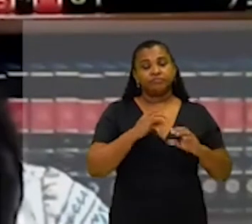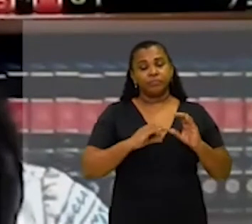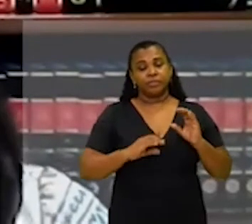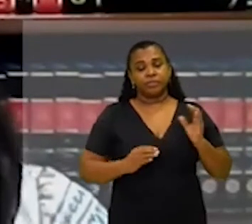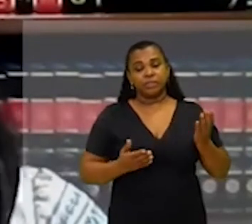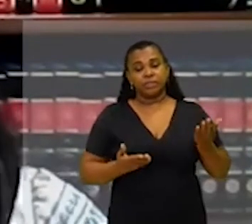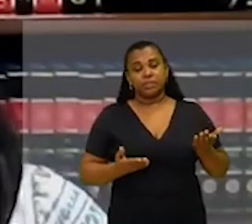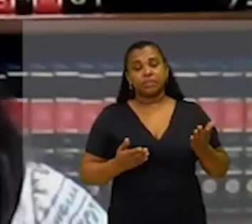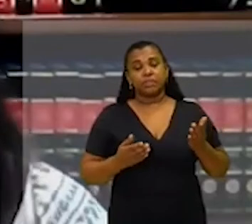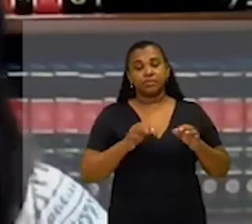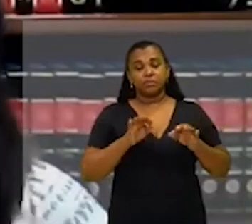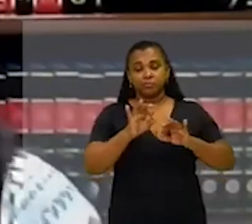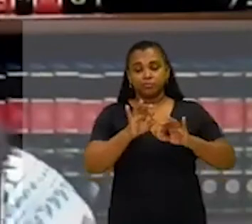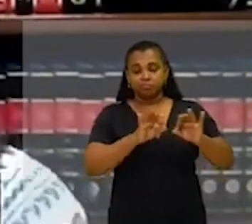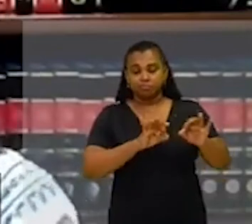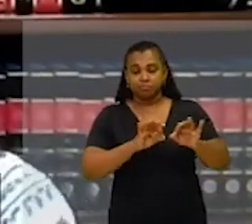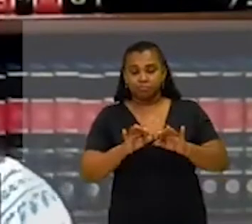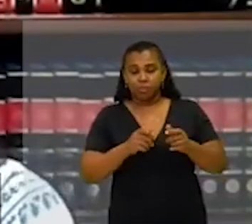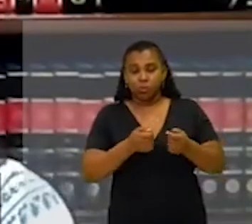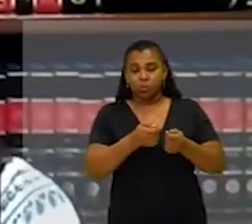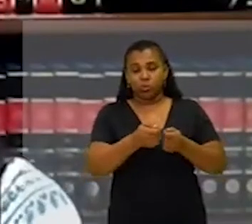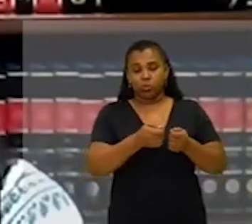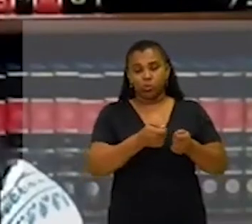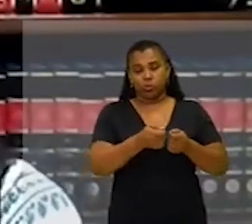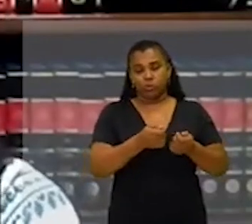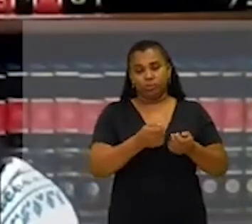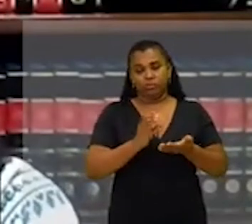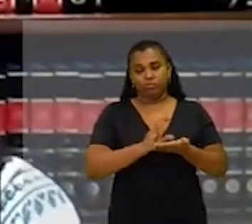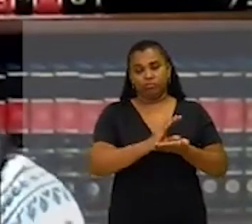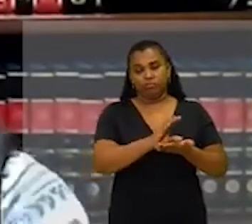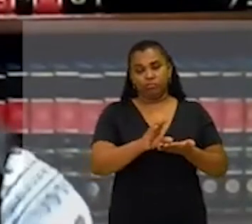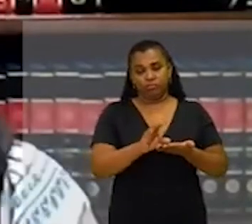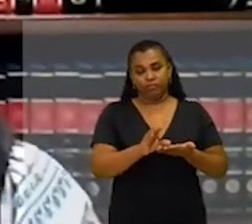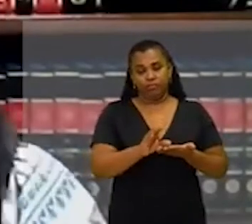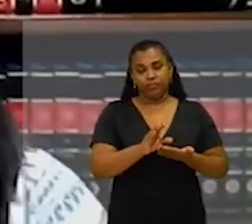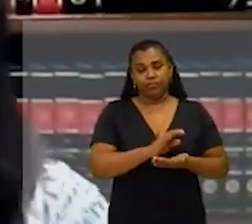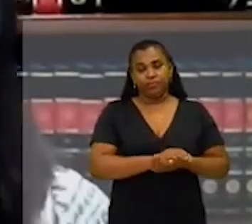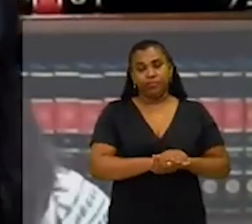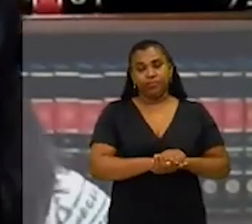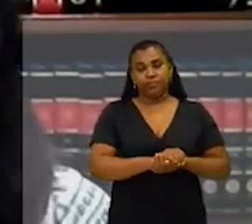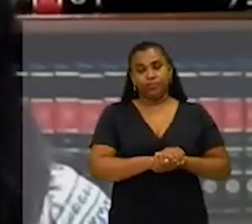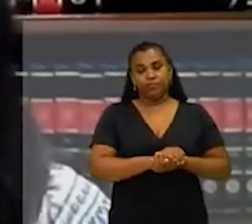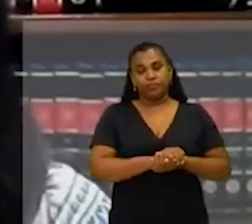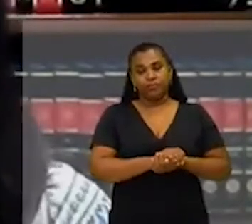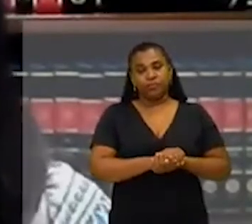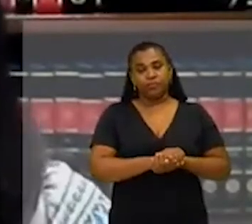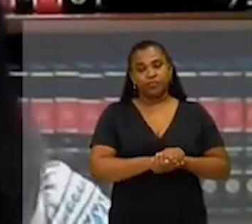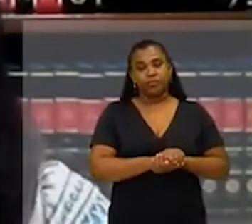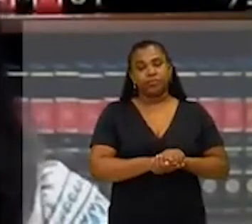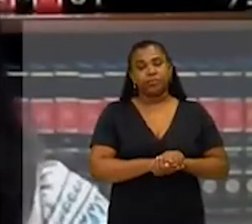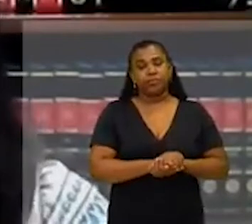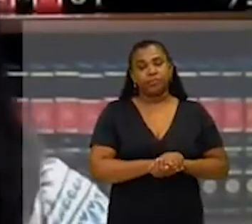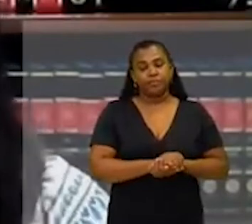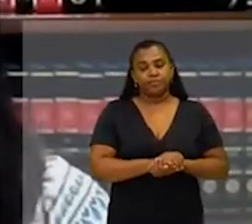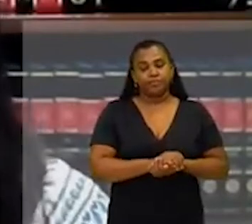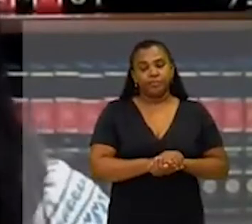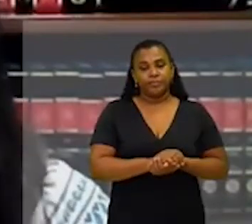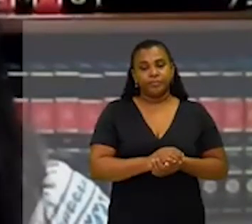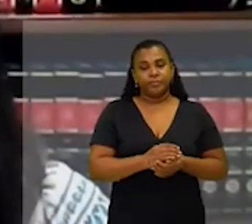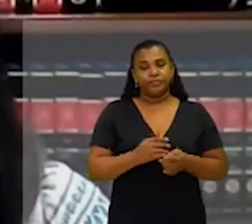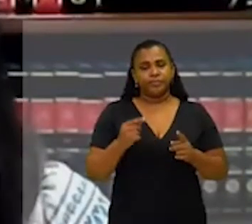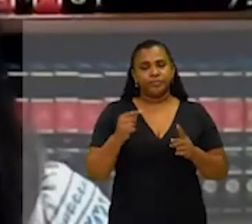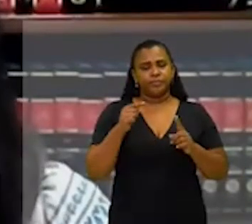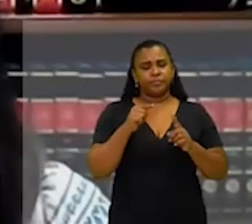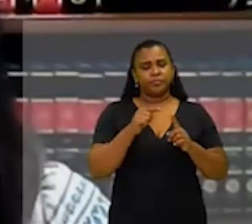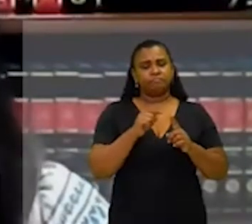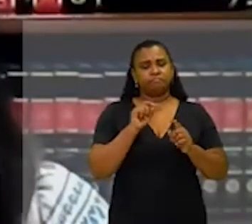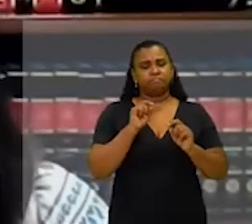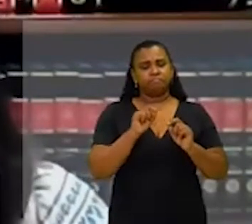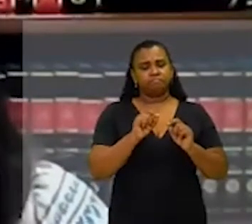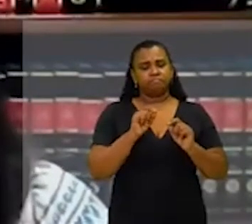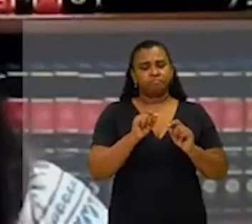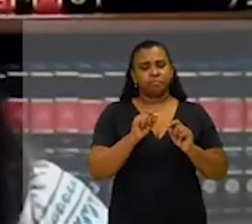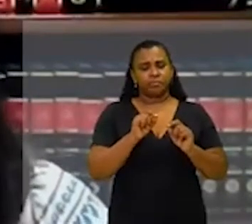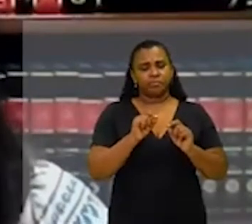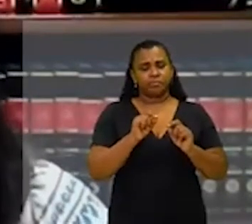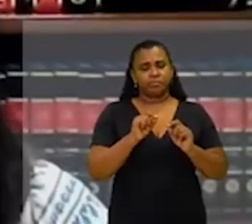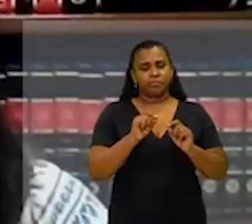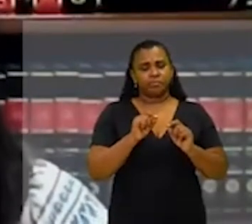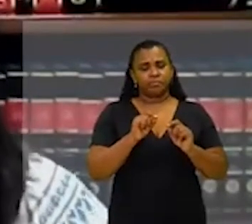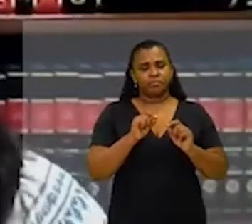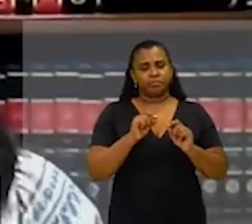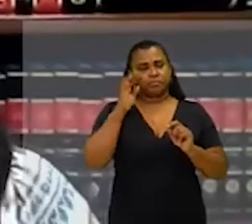de lançamento e esse ponto ele se tornou muito Evidente para mim quando a gente pensa que hoje